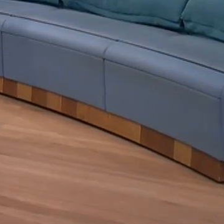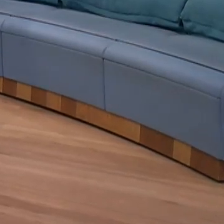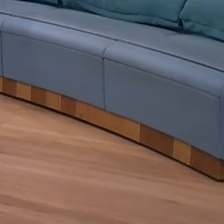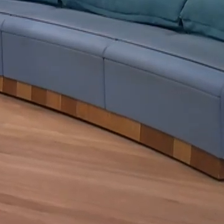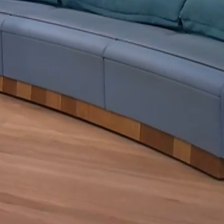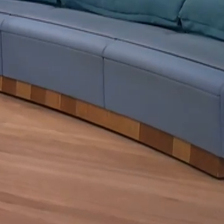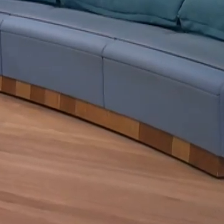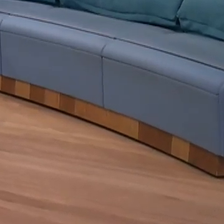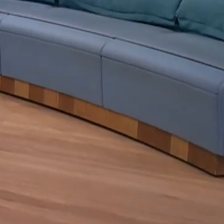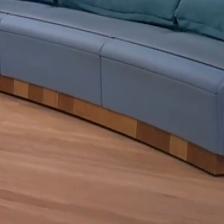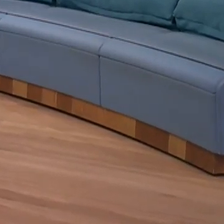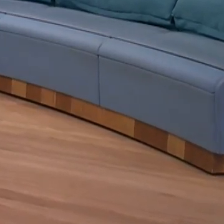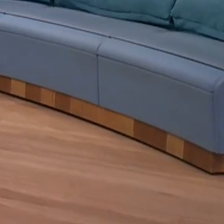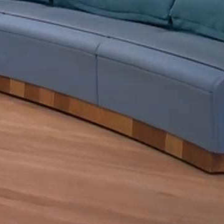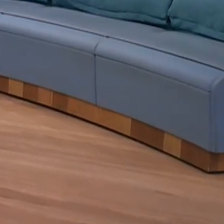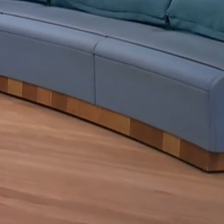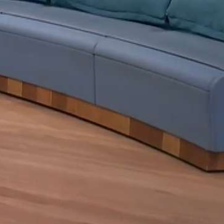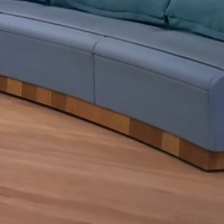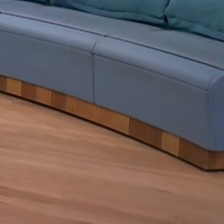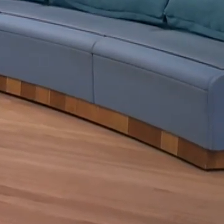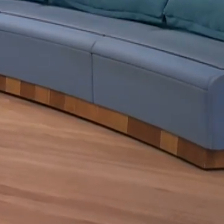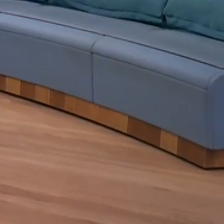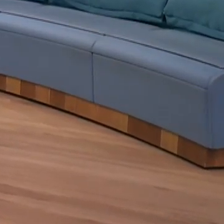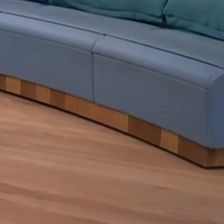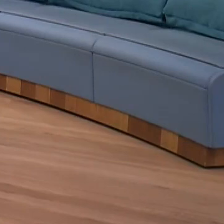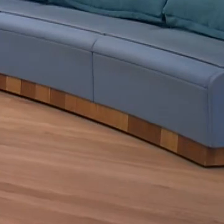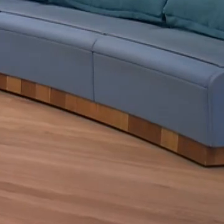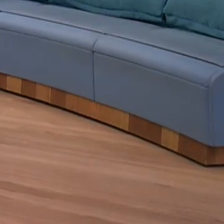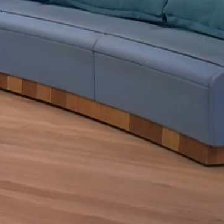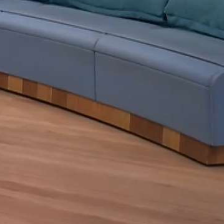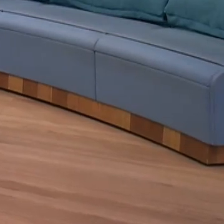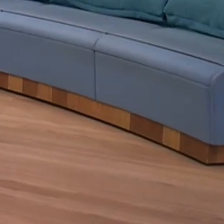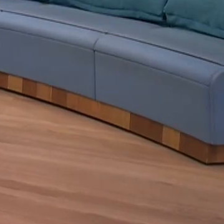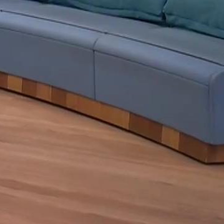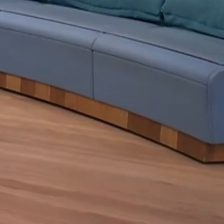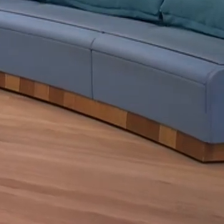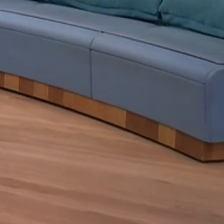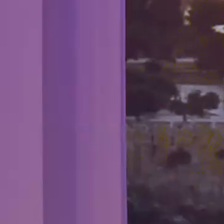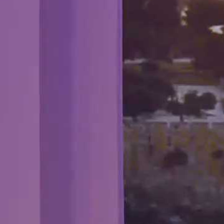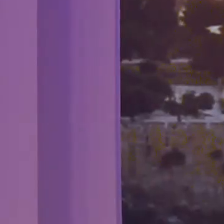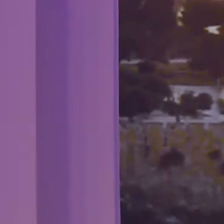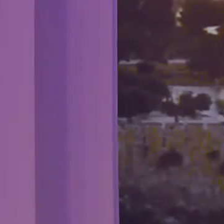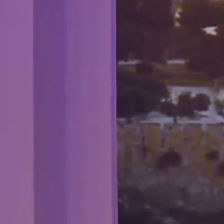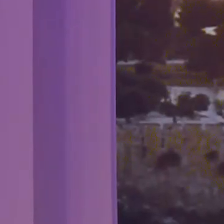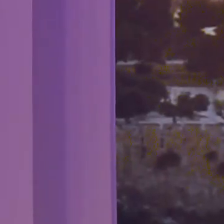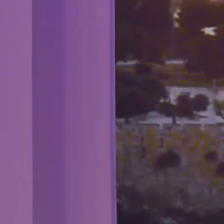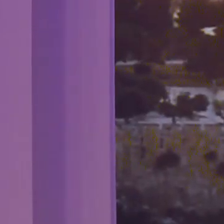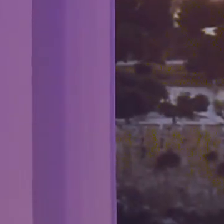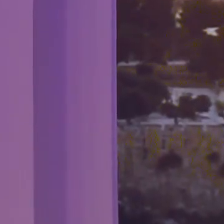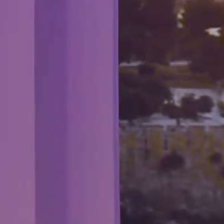к При свете и владычицы нашей Богородицы помолимся Пресвятая Богородица теплое наша